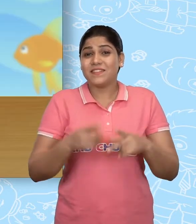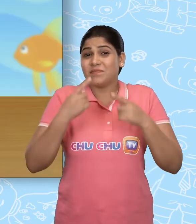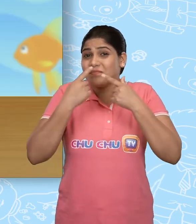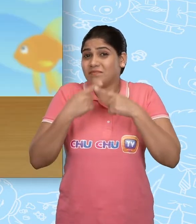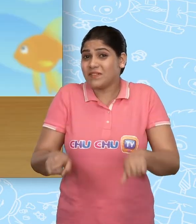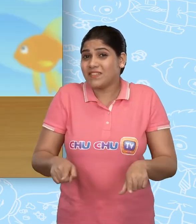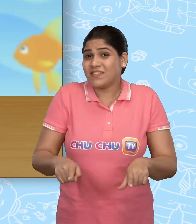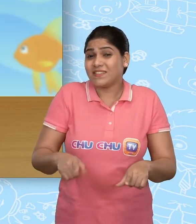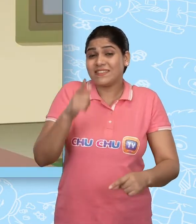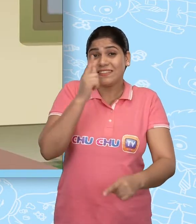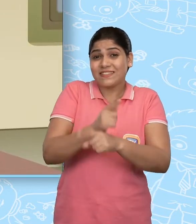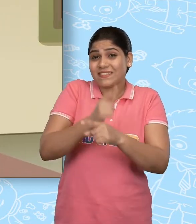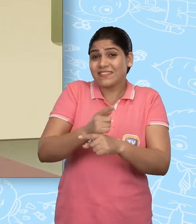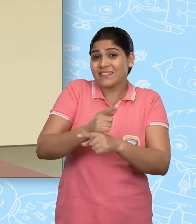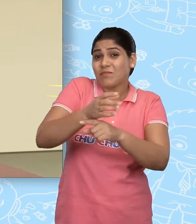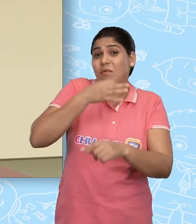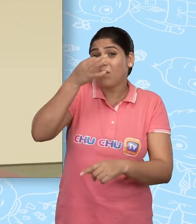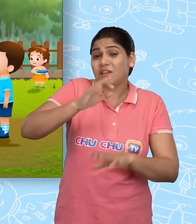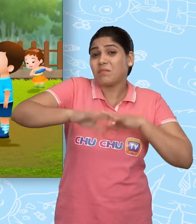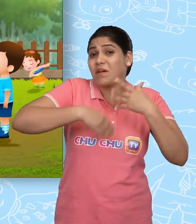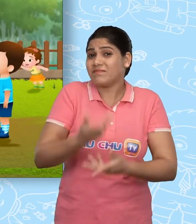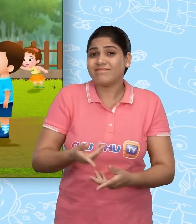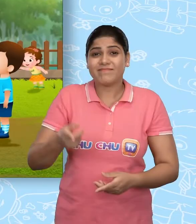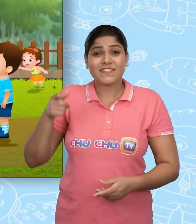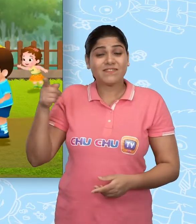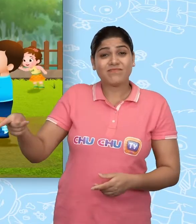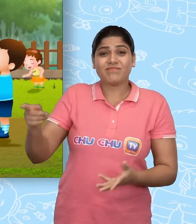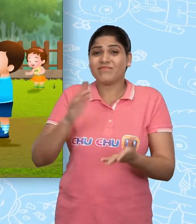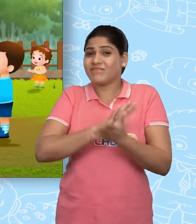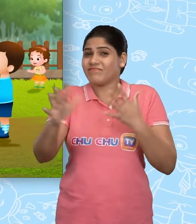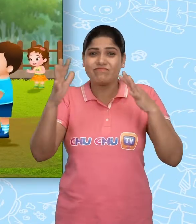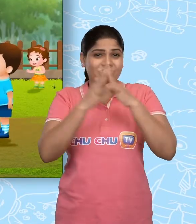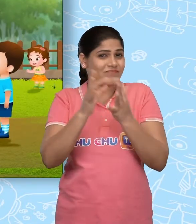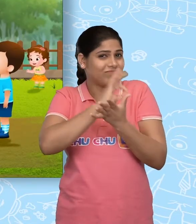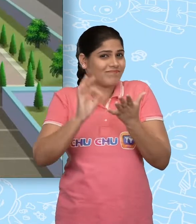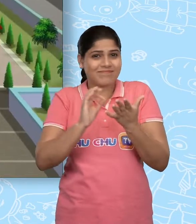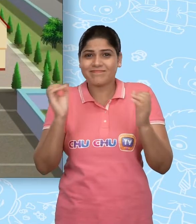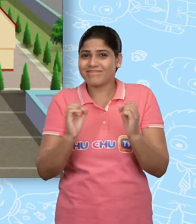पर Miss Dorothy के याद दिलाने के बावजूद Chika ने उस दिन अपना homework नहीं किया.